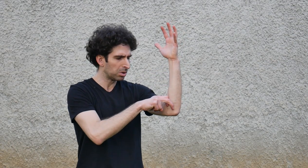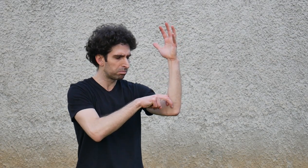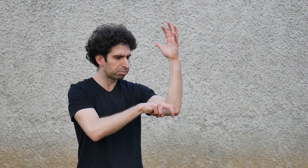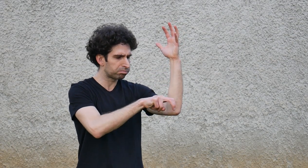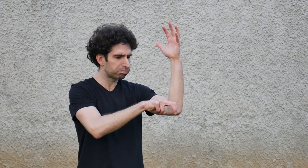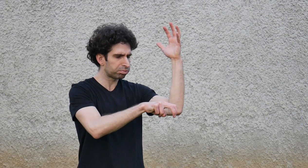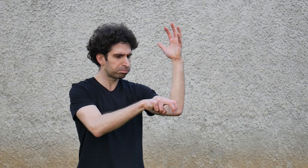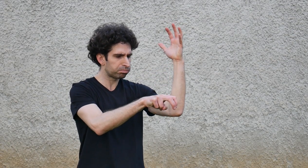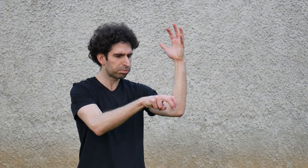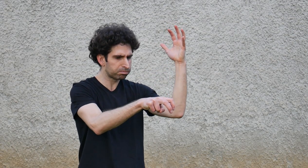*S'en éloigne*